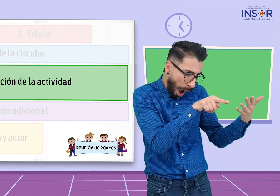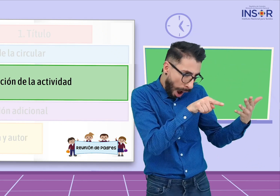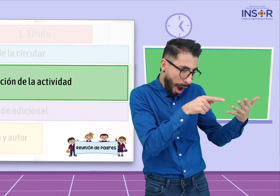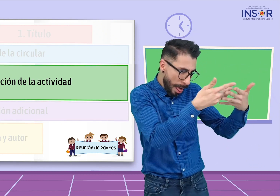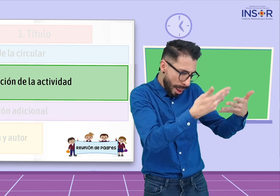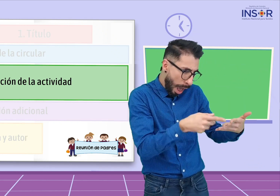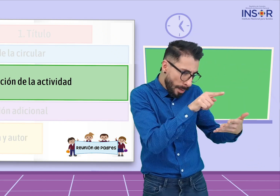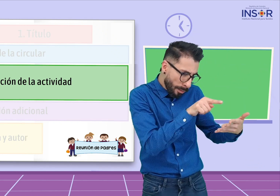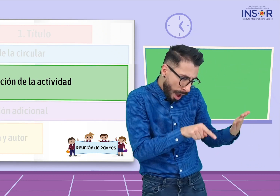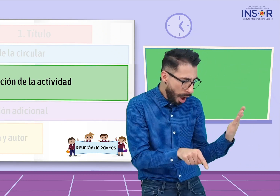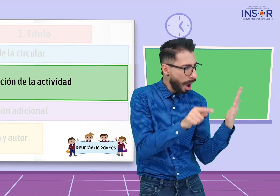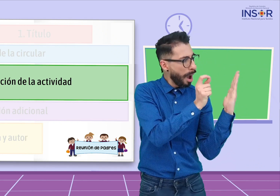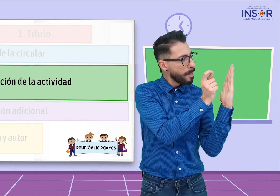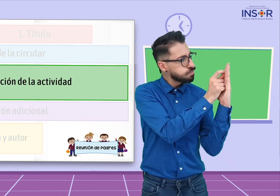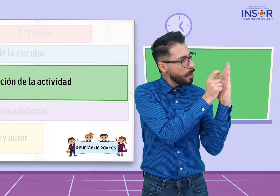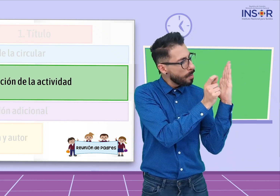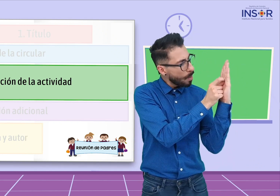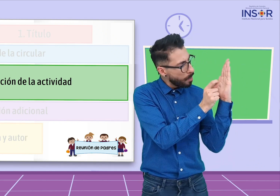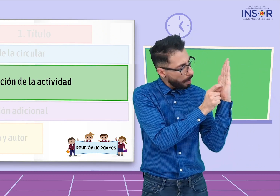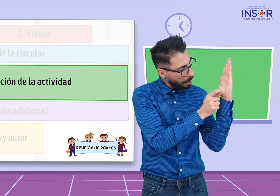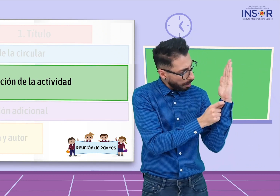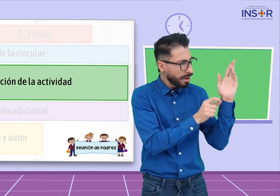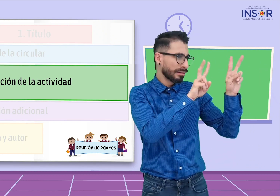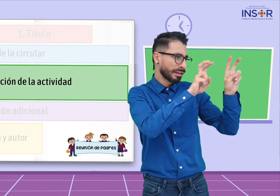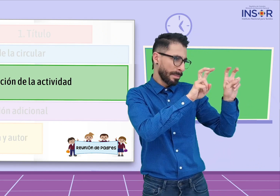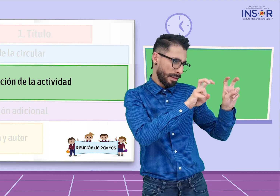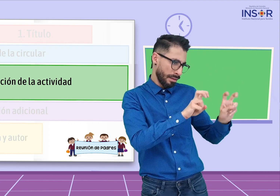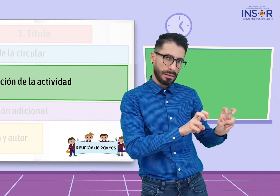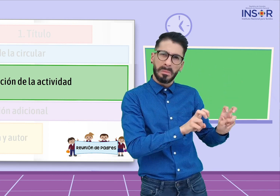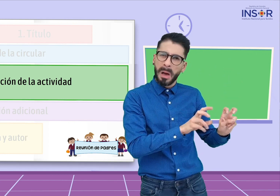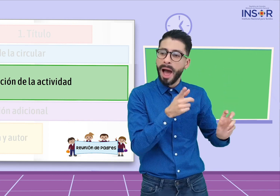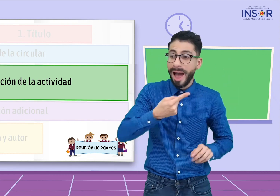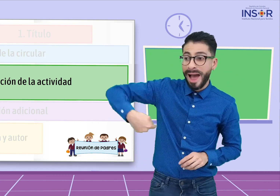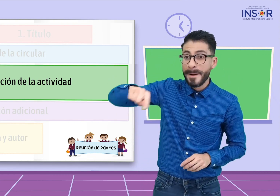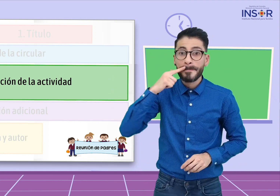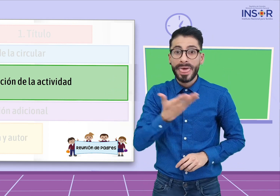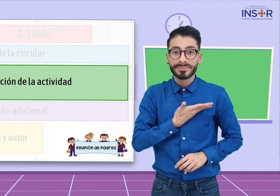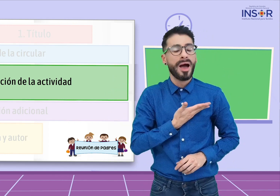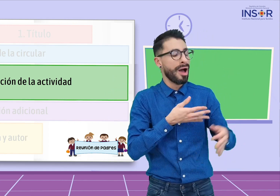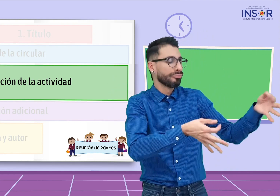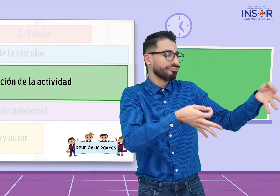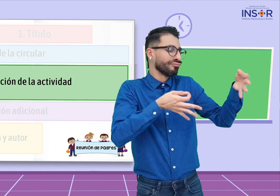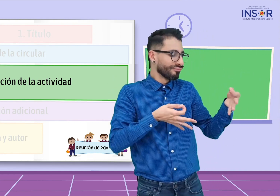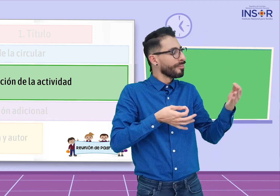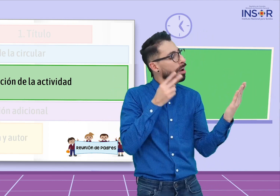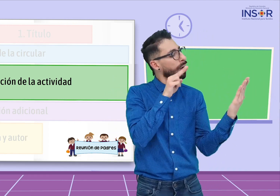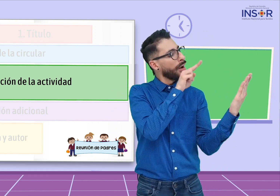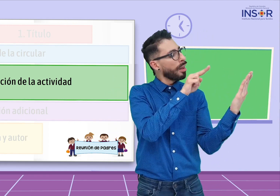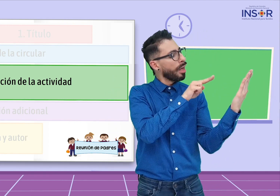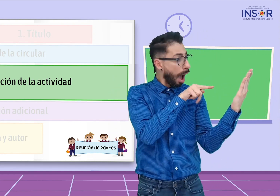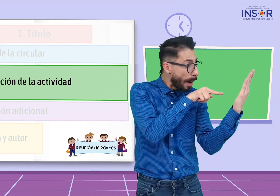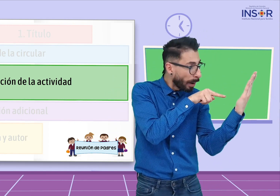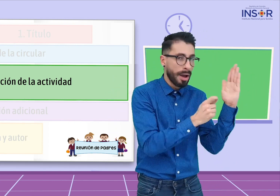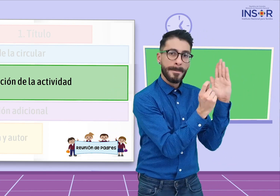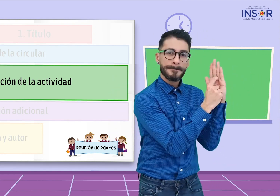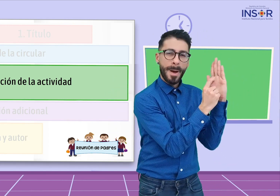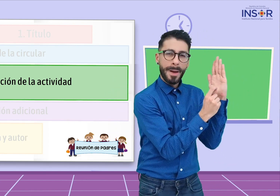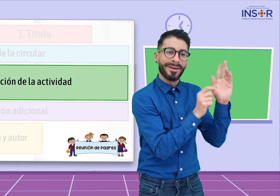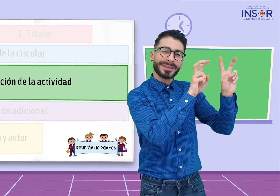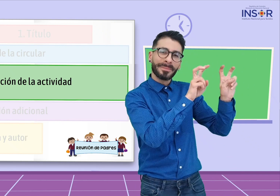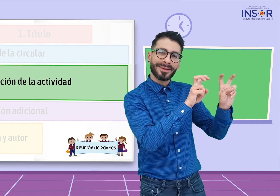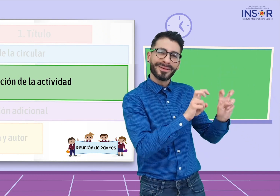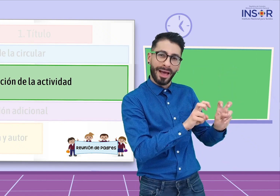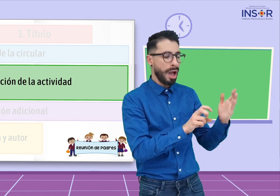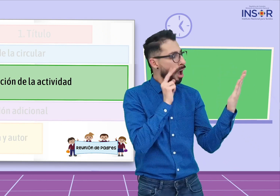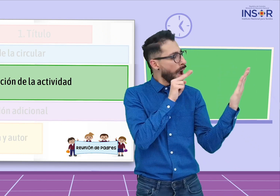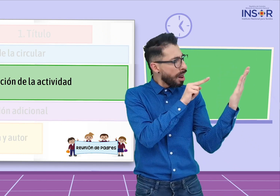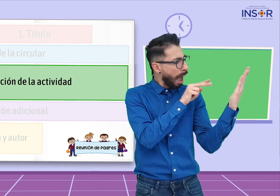Presenta la agenda de la reunión, cada uno de los temas o actividades que se desarrollarán en la reunión.